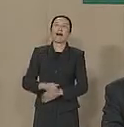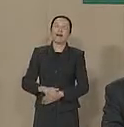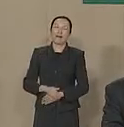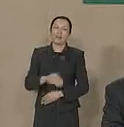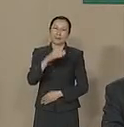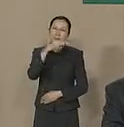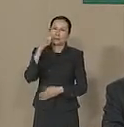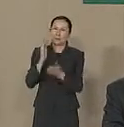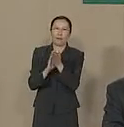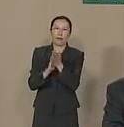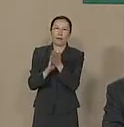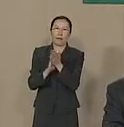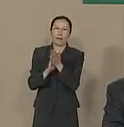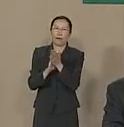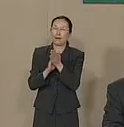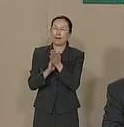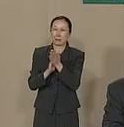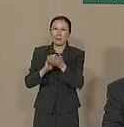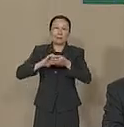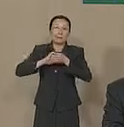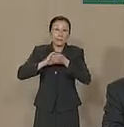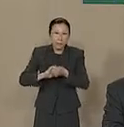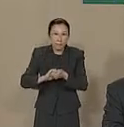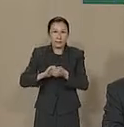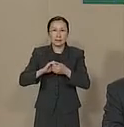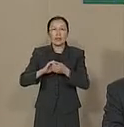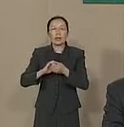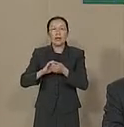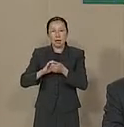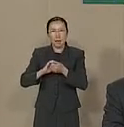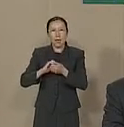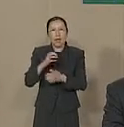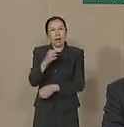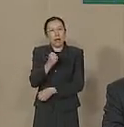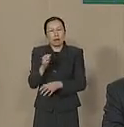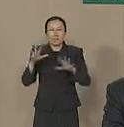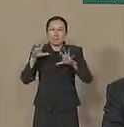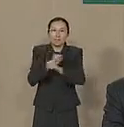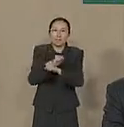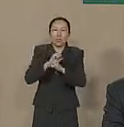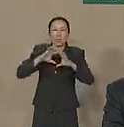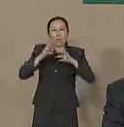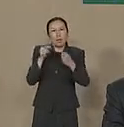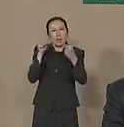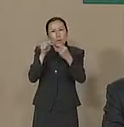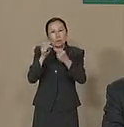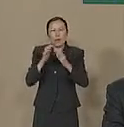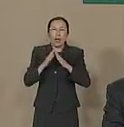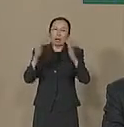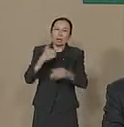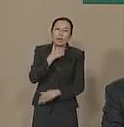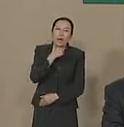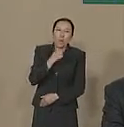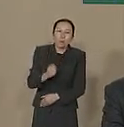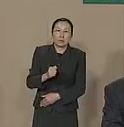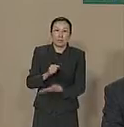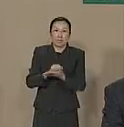歓迎します ぜひ 核兵器廃絶を主題とした 国際交渉を開始して ください｣という ことを要請する書簡を